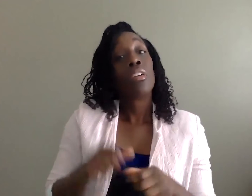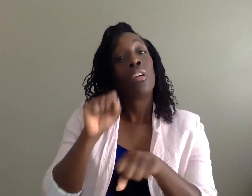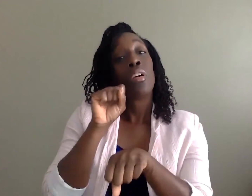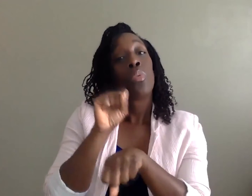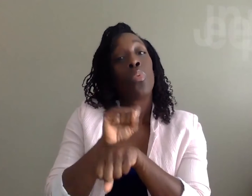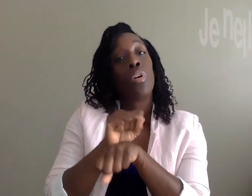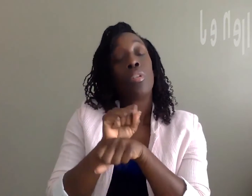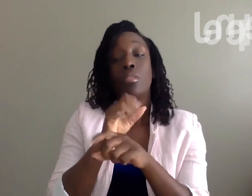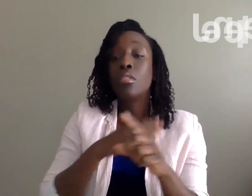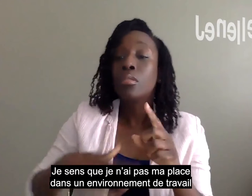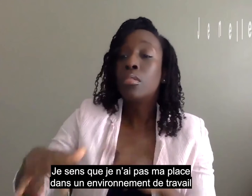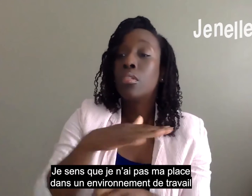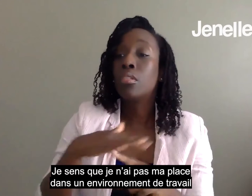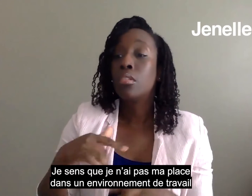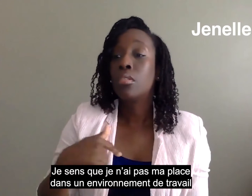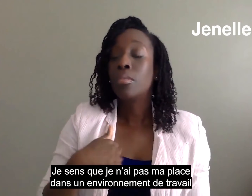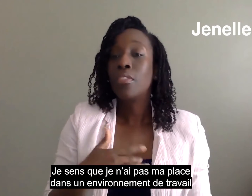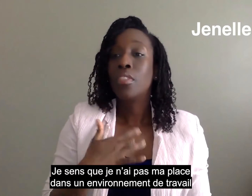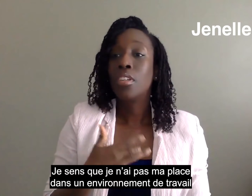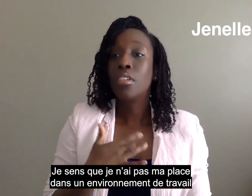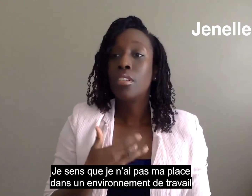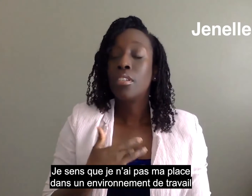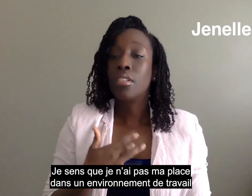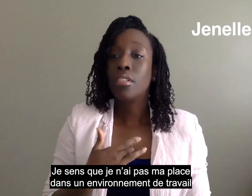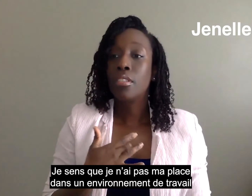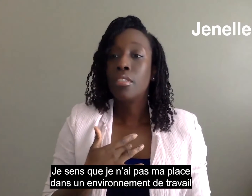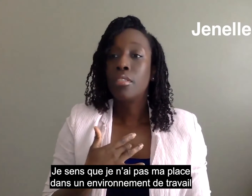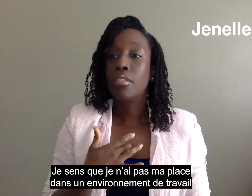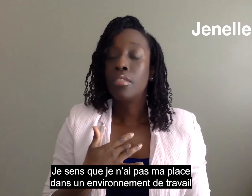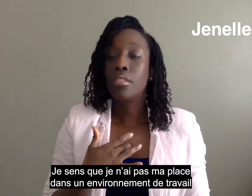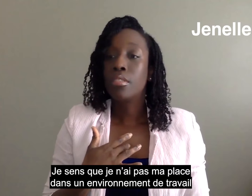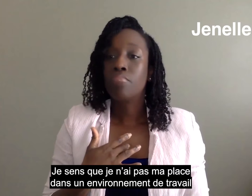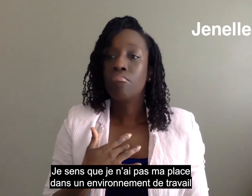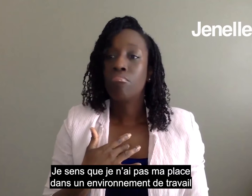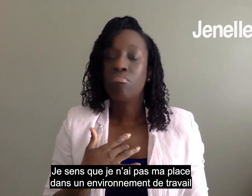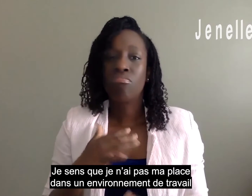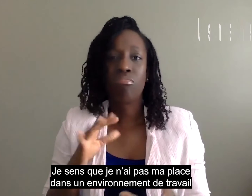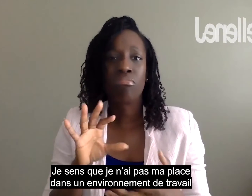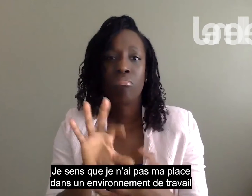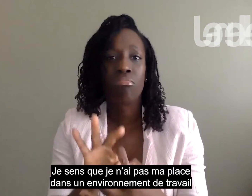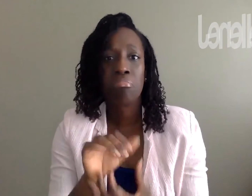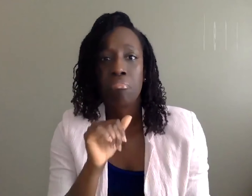une troisième comme intermédiaire pour communiquer avec moi,